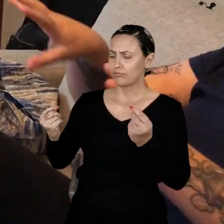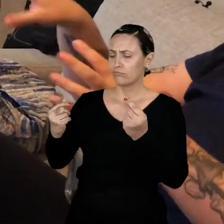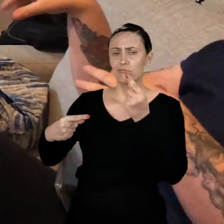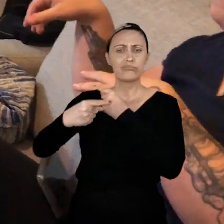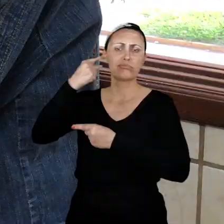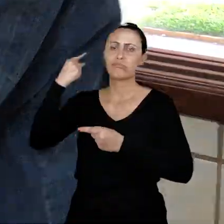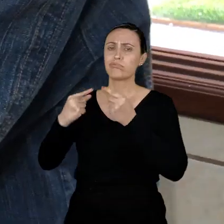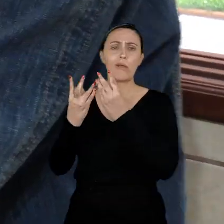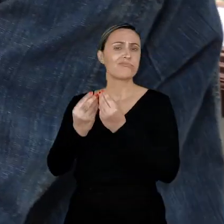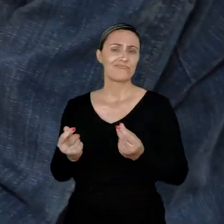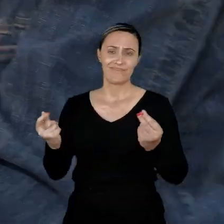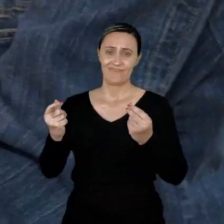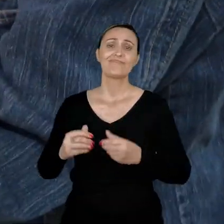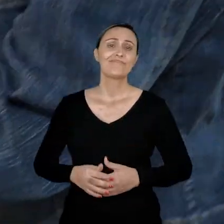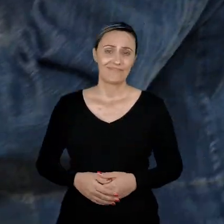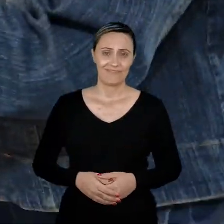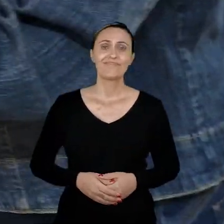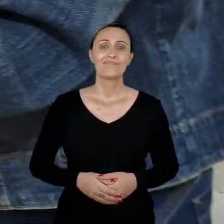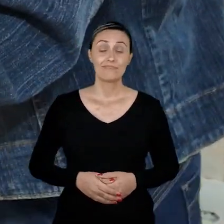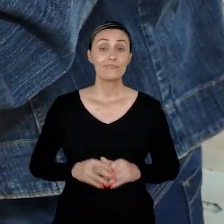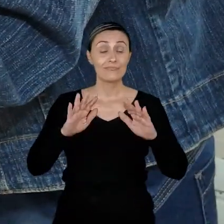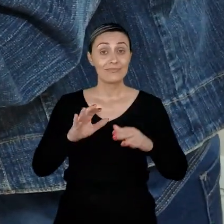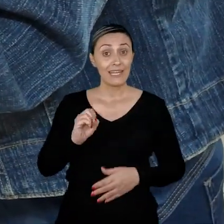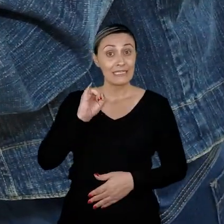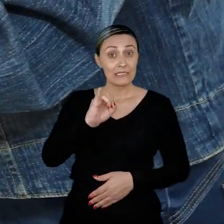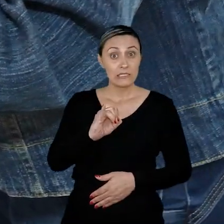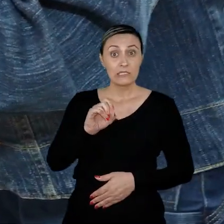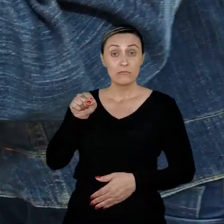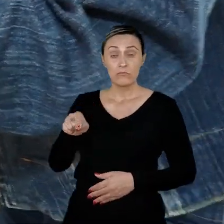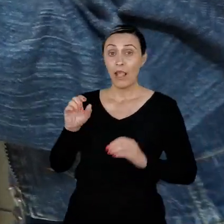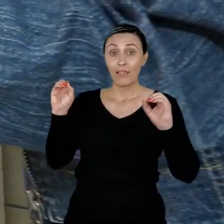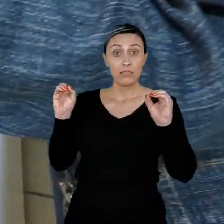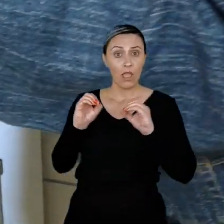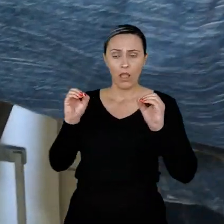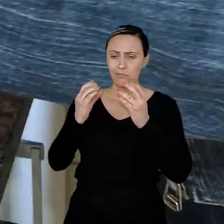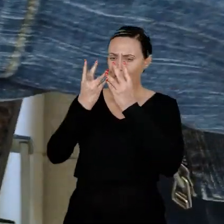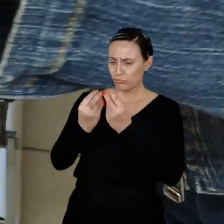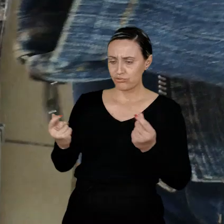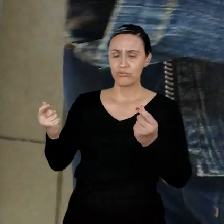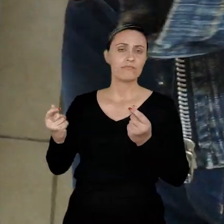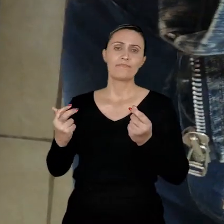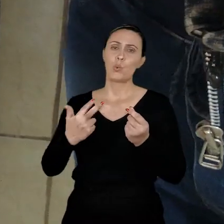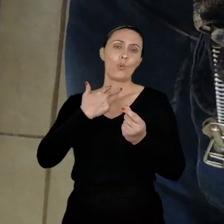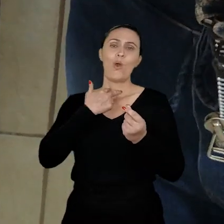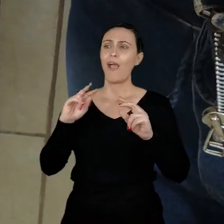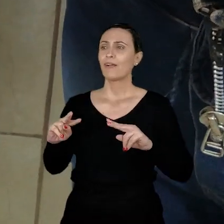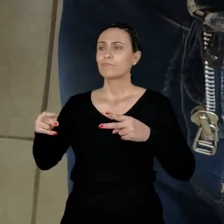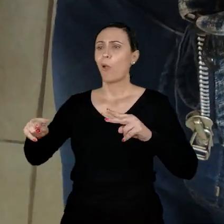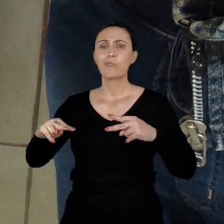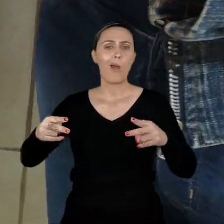E tem mais, nessas condições, as chances de transmitir o vírus por qualquer via sexual é zero.